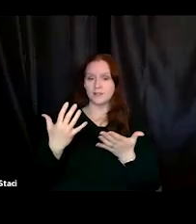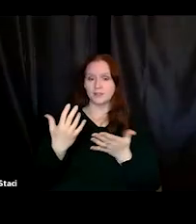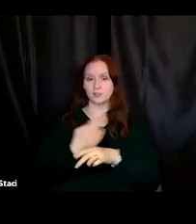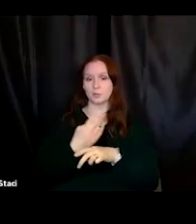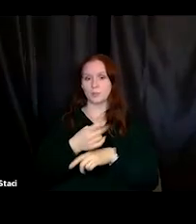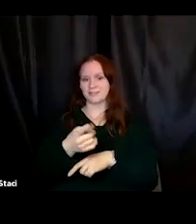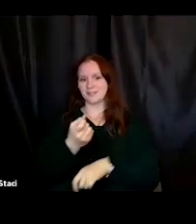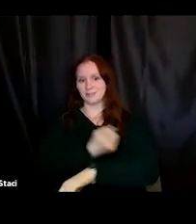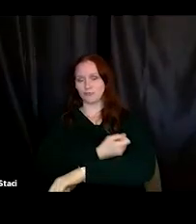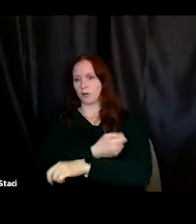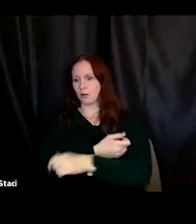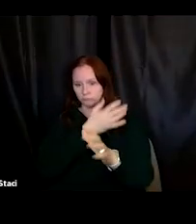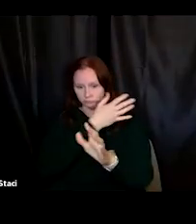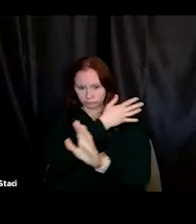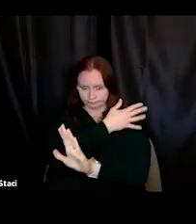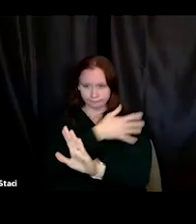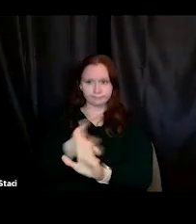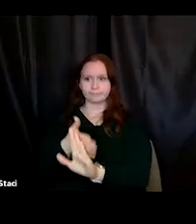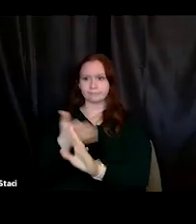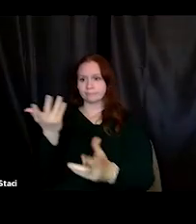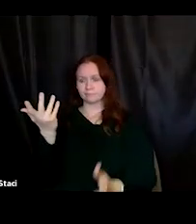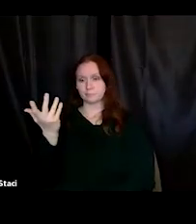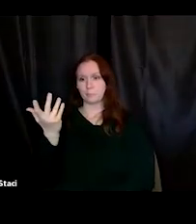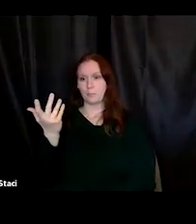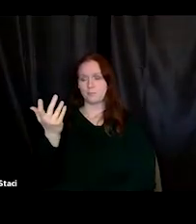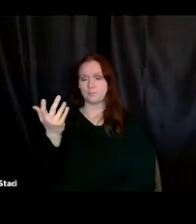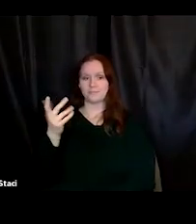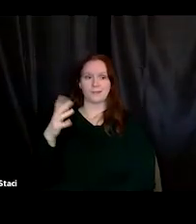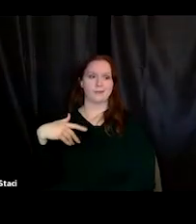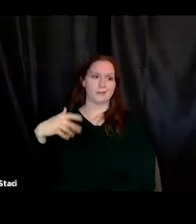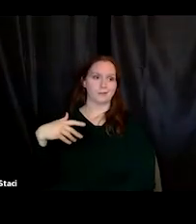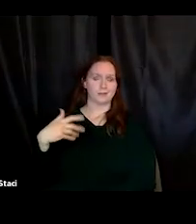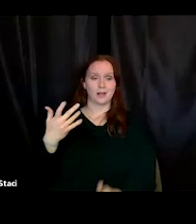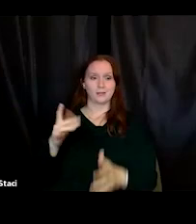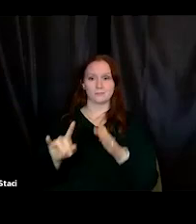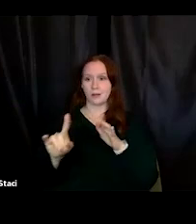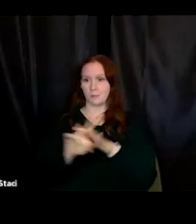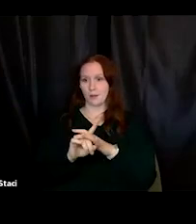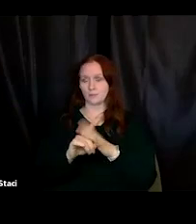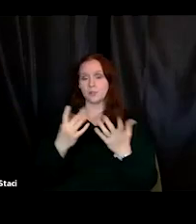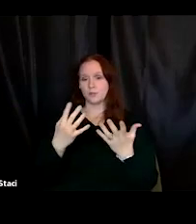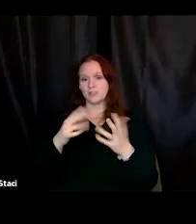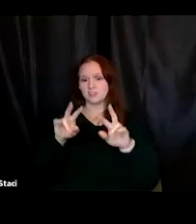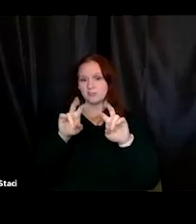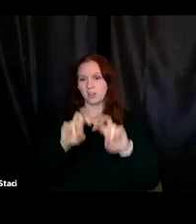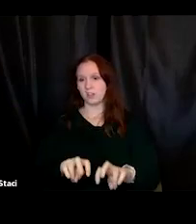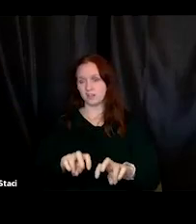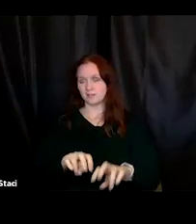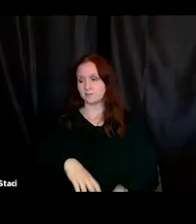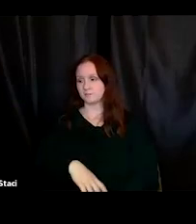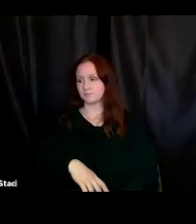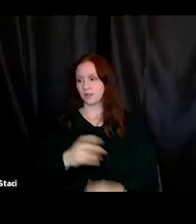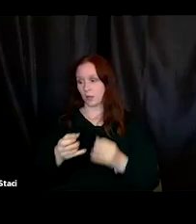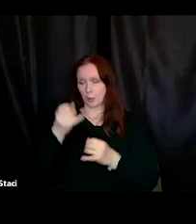realmente no importa. Vamos a hacer todo lo posible para acomodarlos porque la situación de cada uno es diferente.